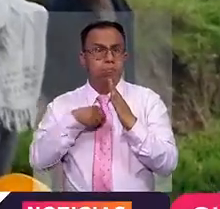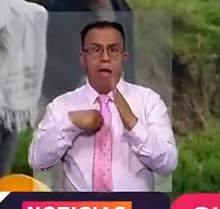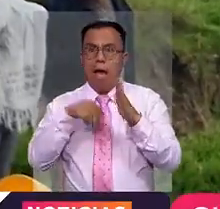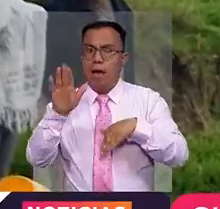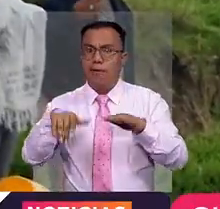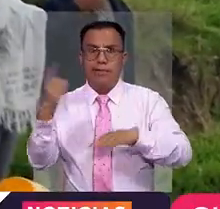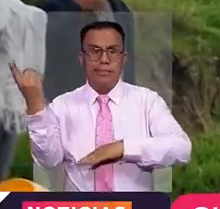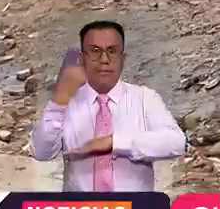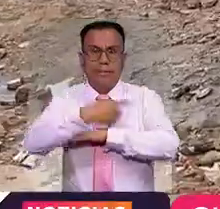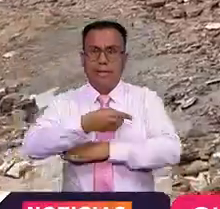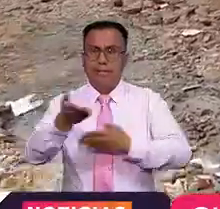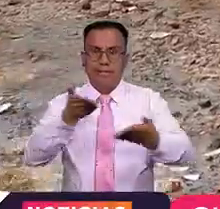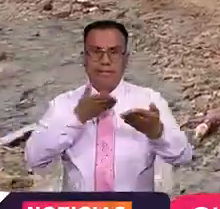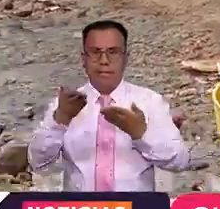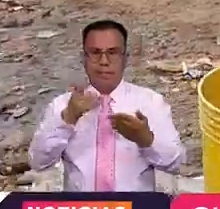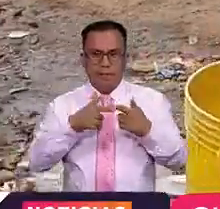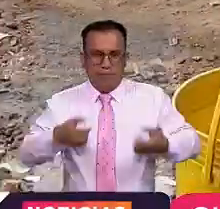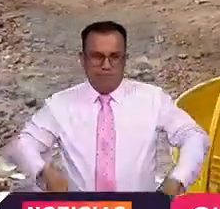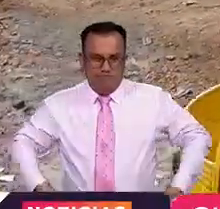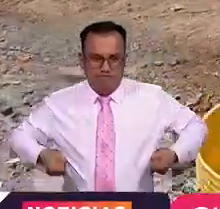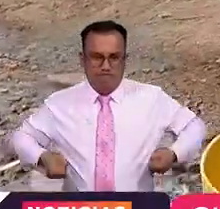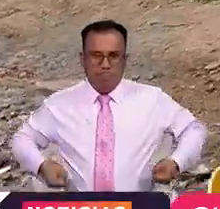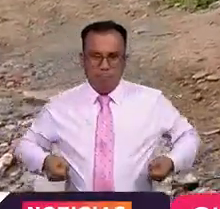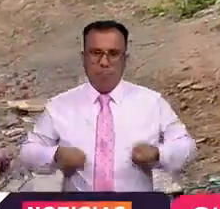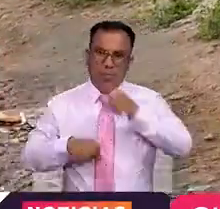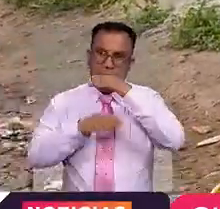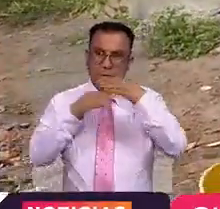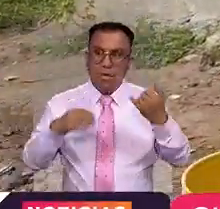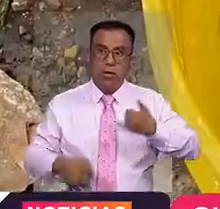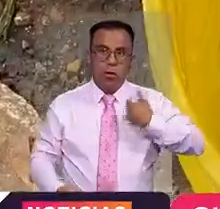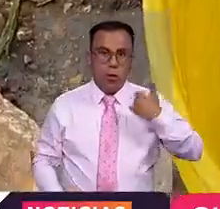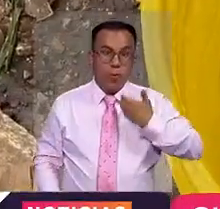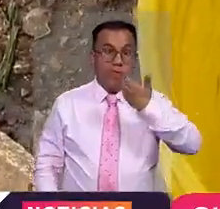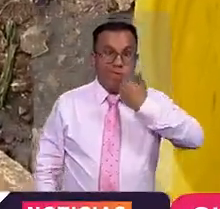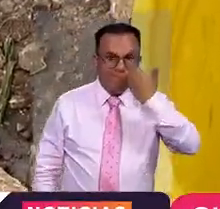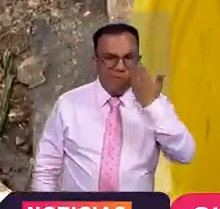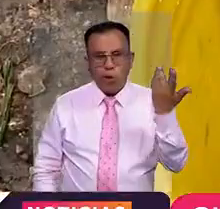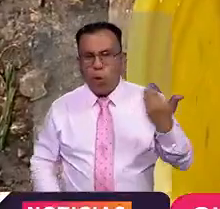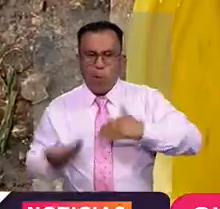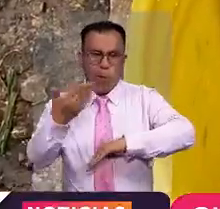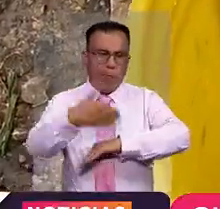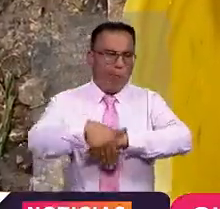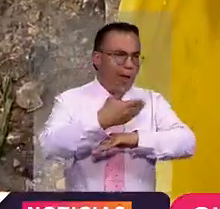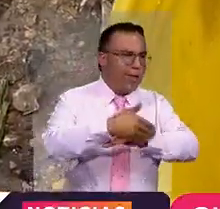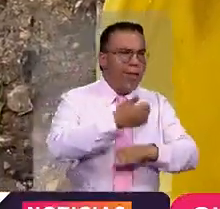MESES SIN IR.